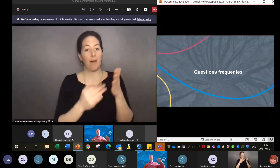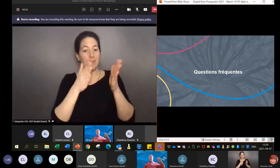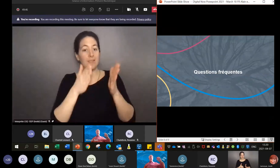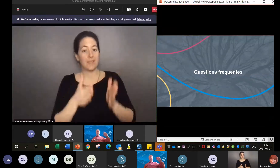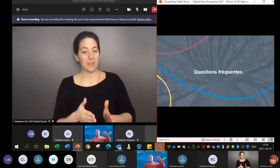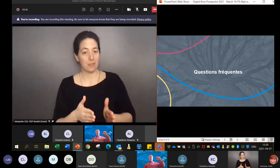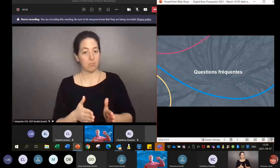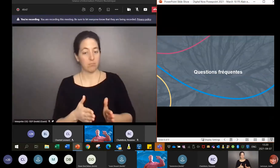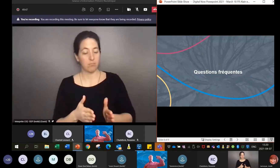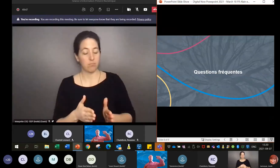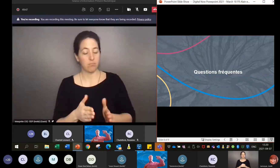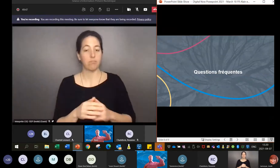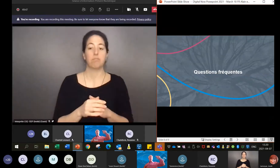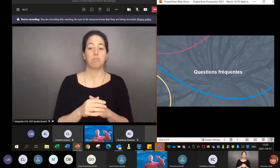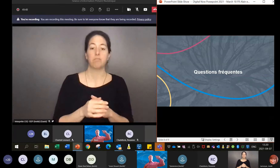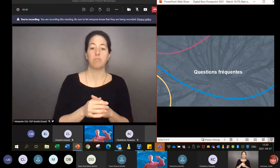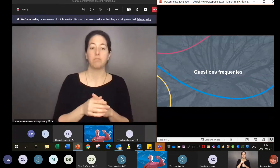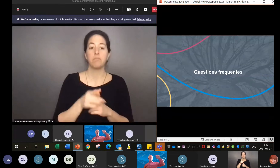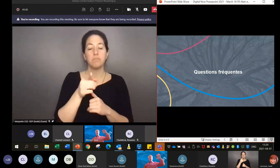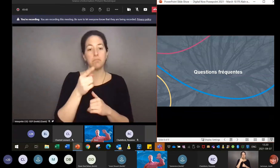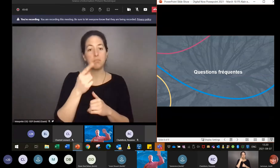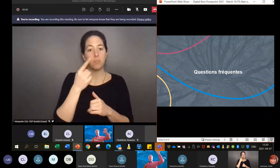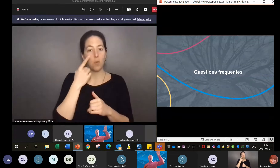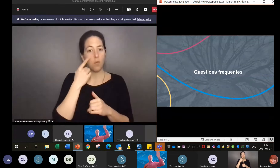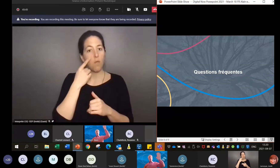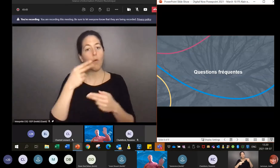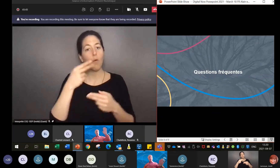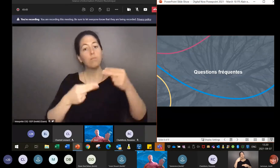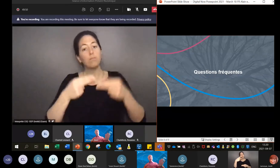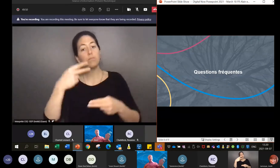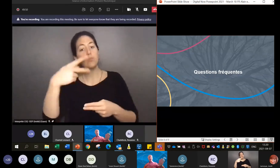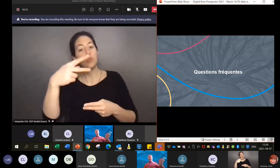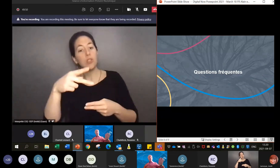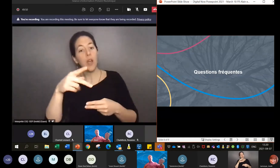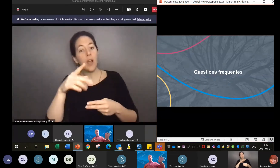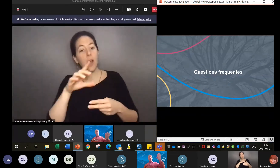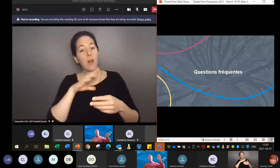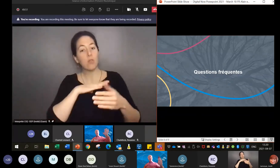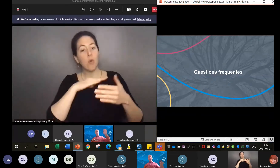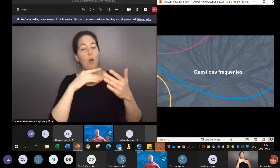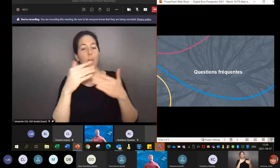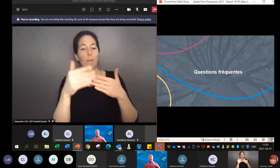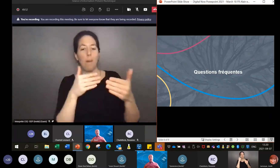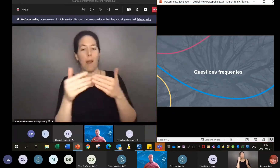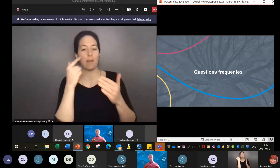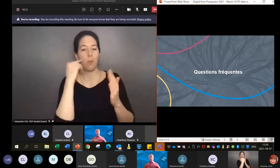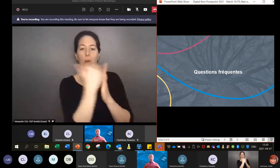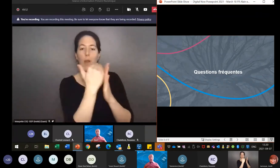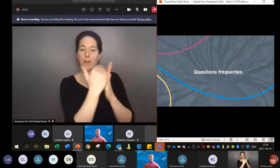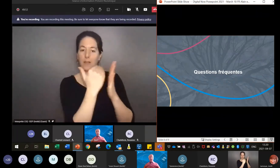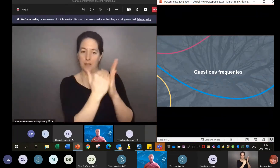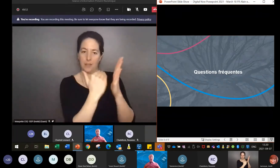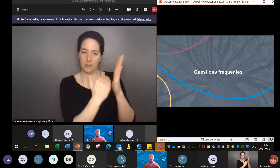vous allez voir dans votre budget qu’il y a un endroit pour lister ça.